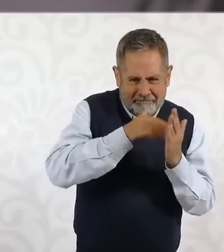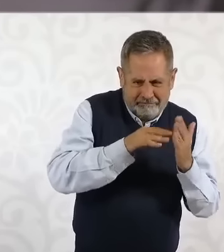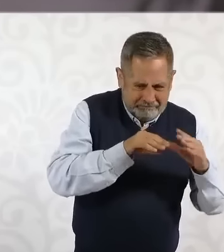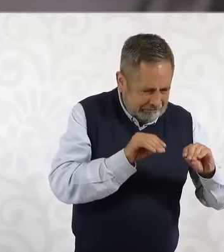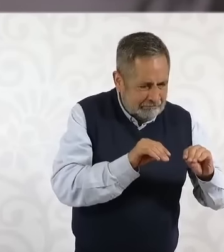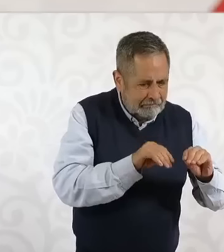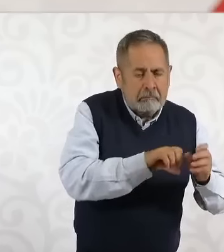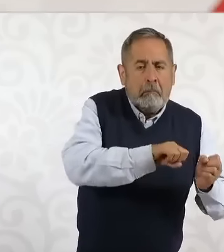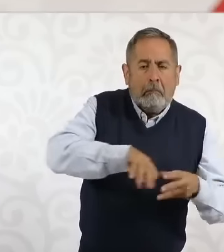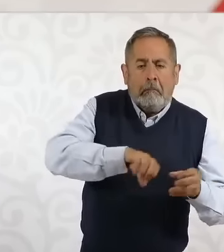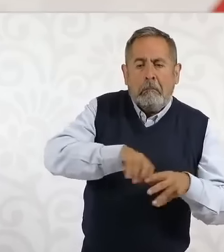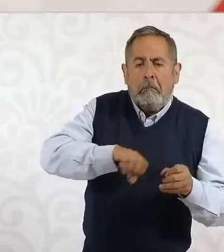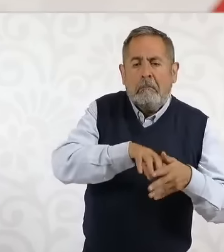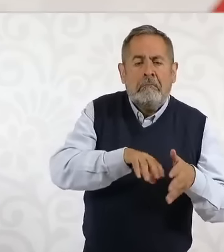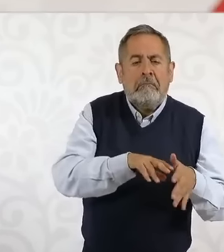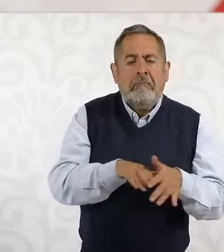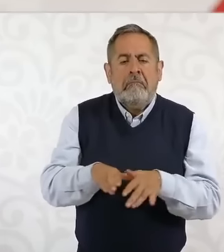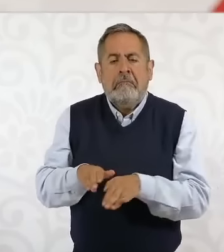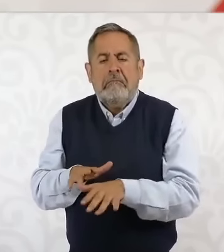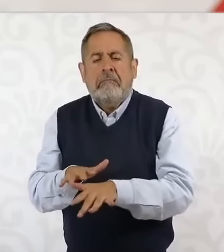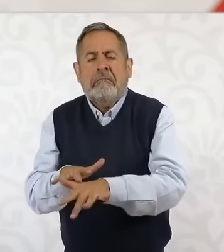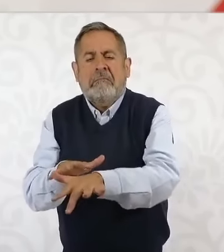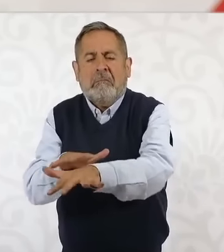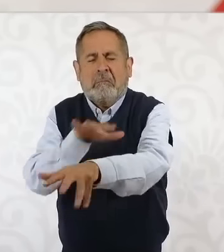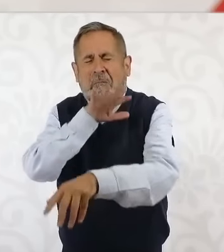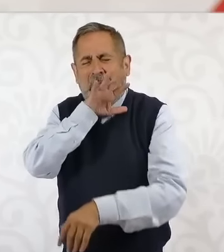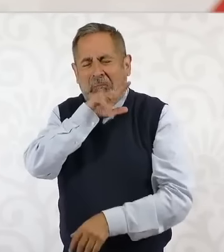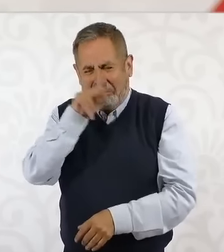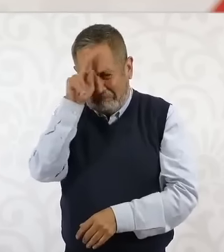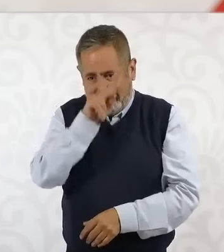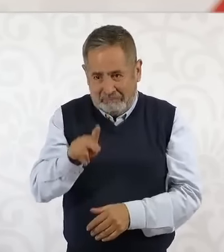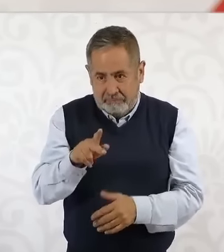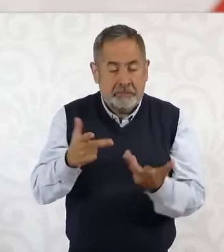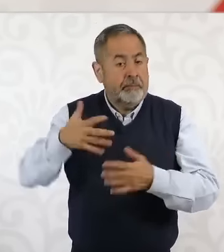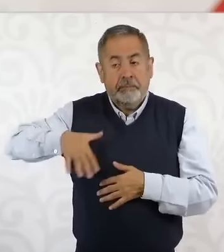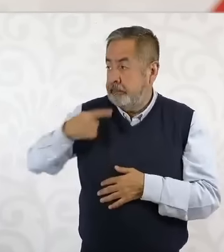mayor de los retos porque como bien decía Alicia, hay una parte que es contaminación